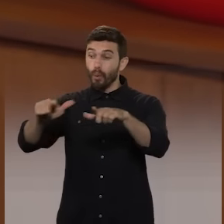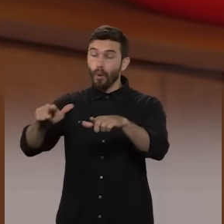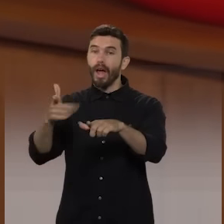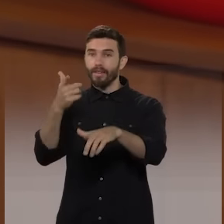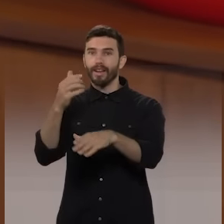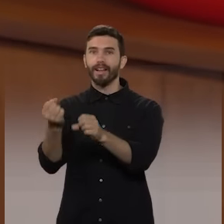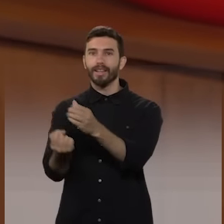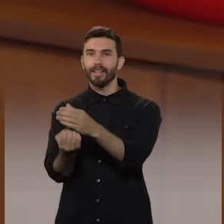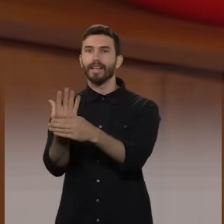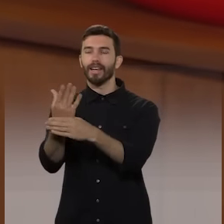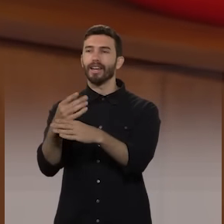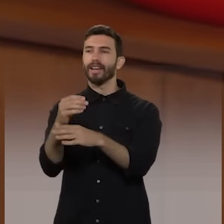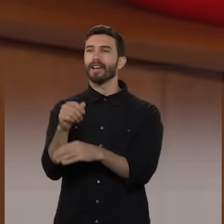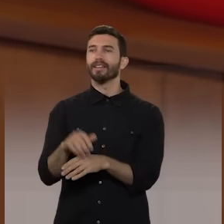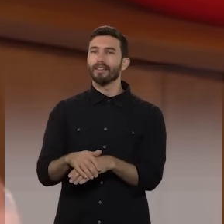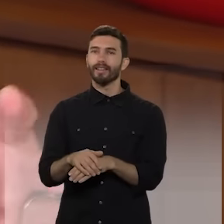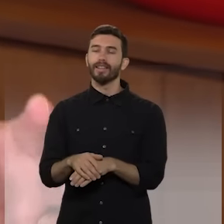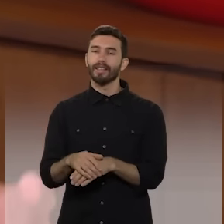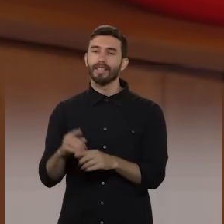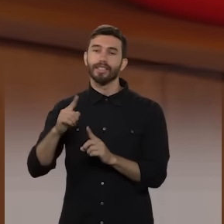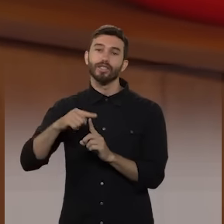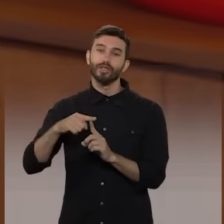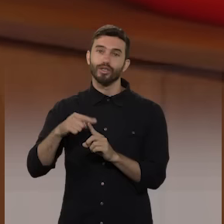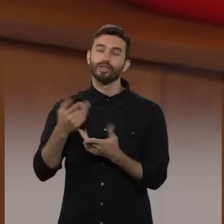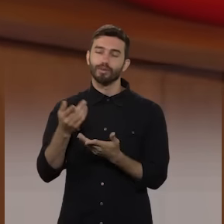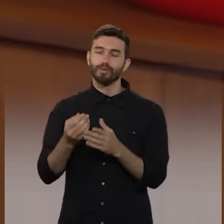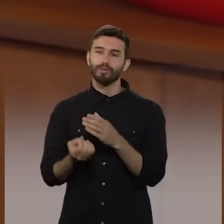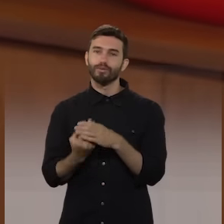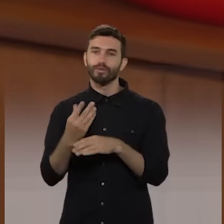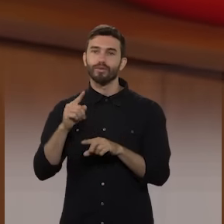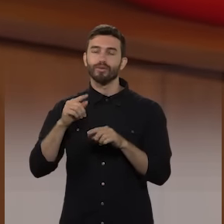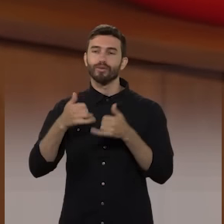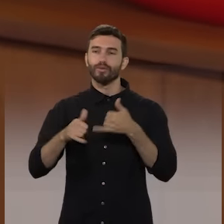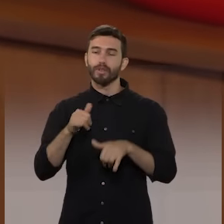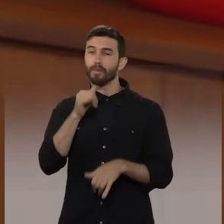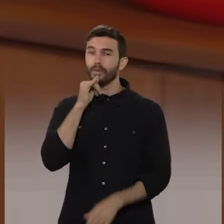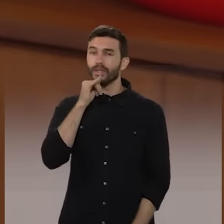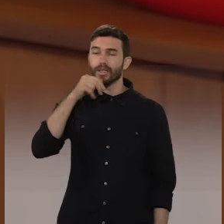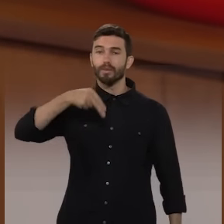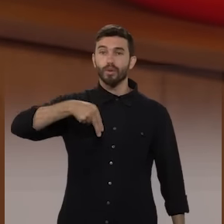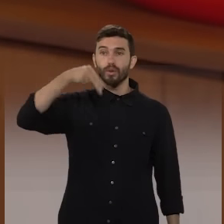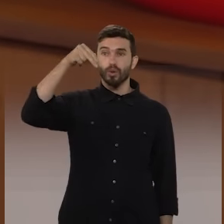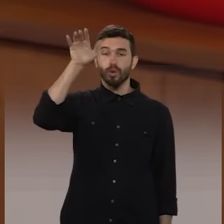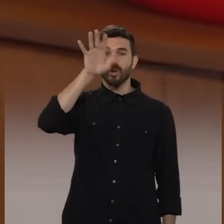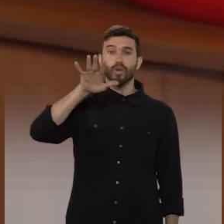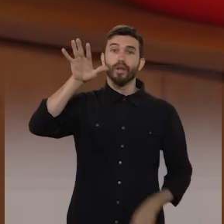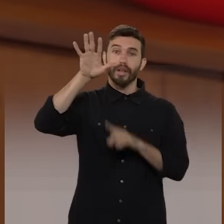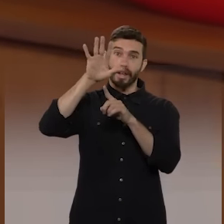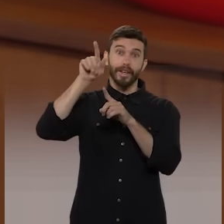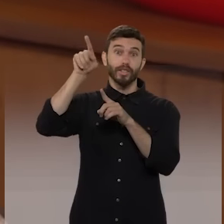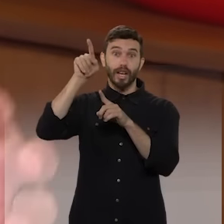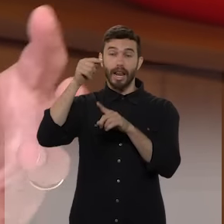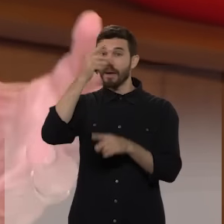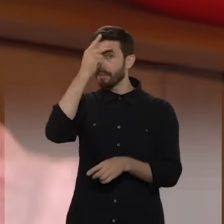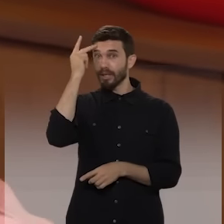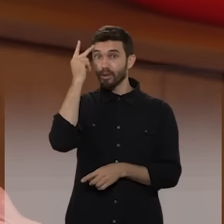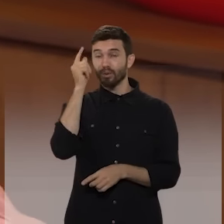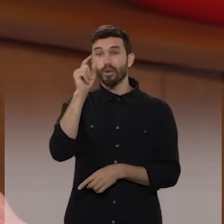Região Nordeste, onde a densidade demográfica é menor. Então, a geração acontece lá,